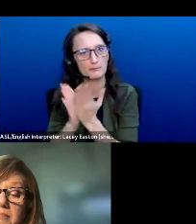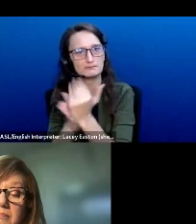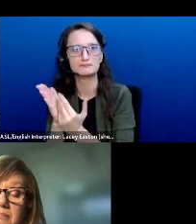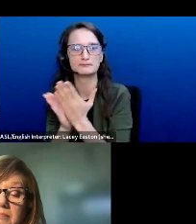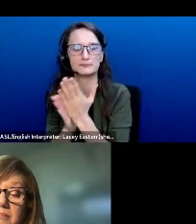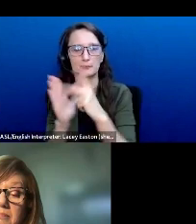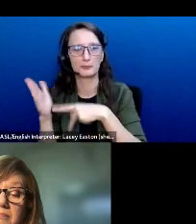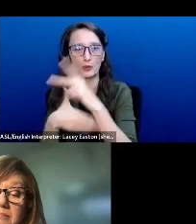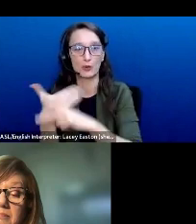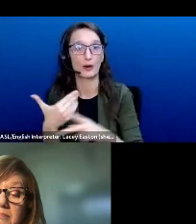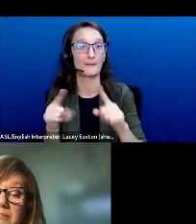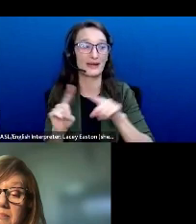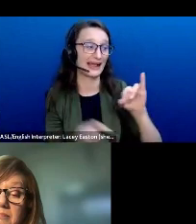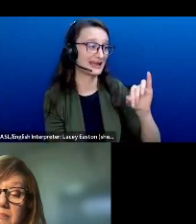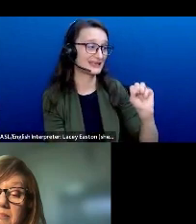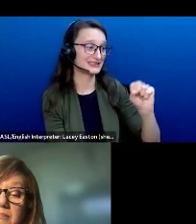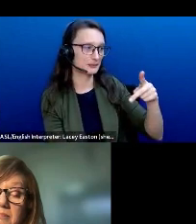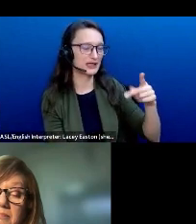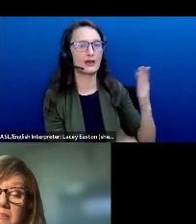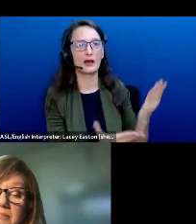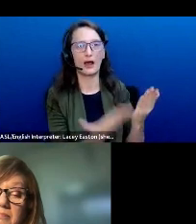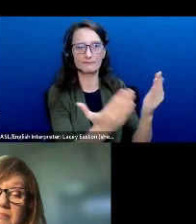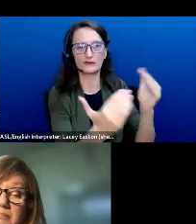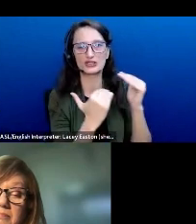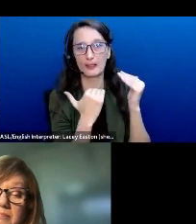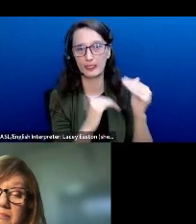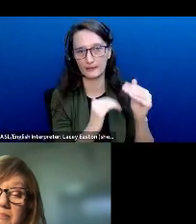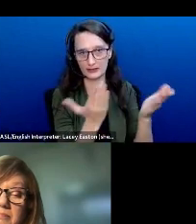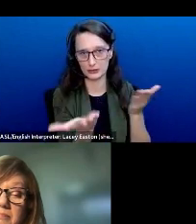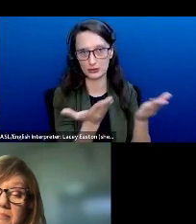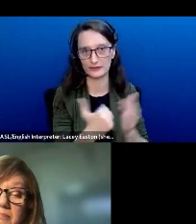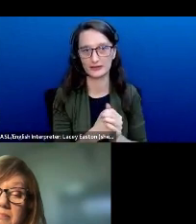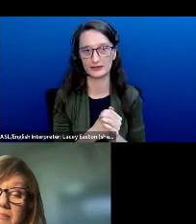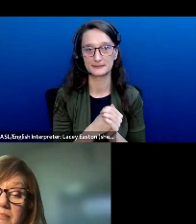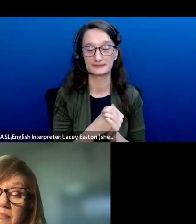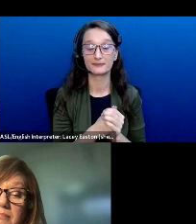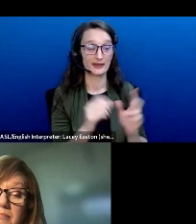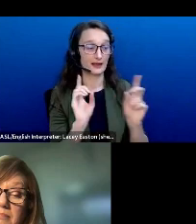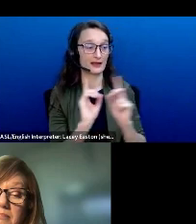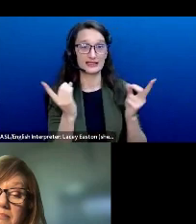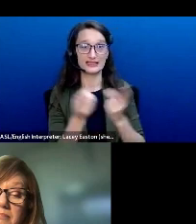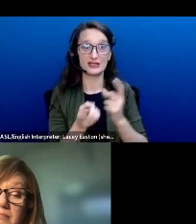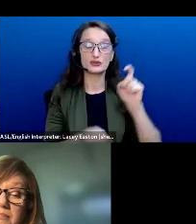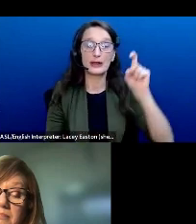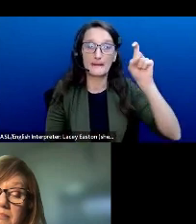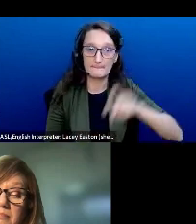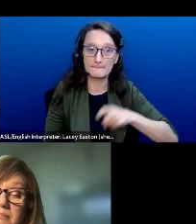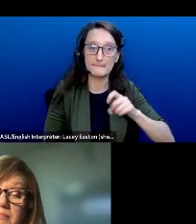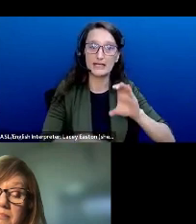ISP ofrece servicios limitados. El distrito debe consultar con la escuela privada y los padres sobre